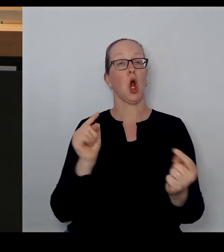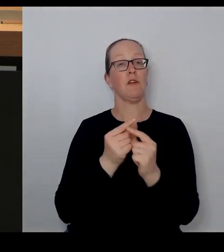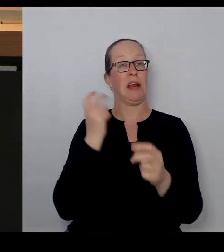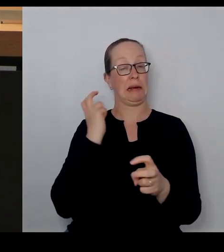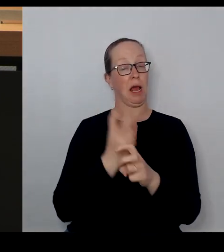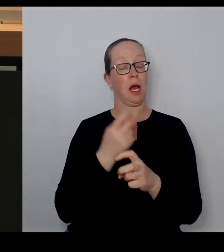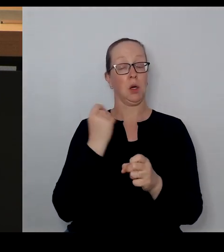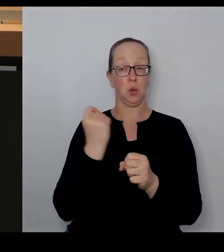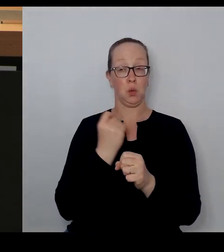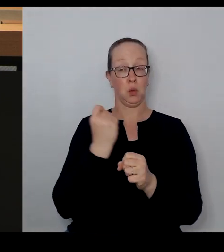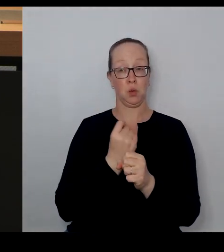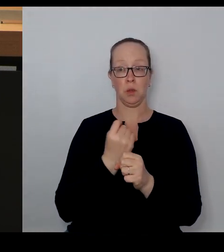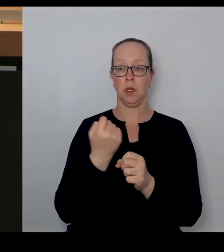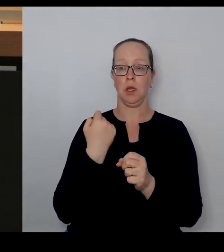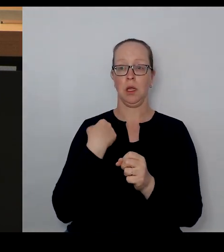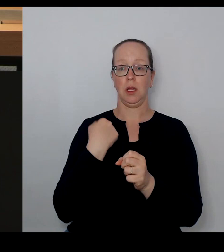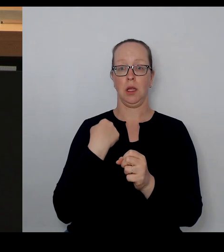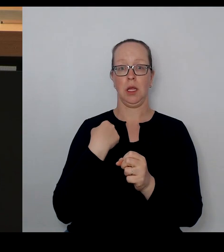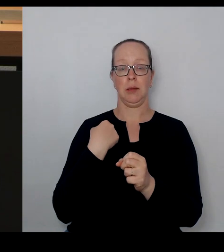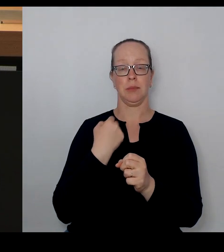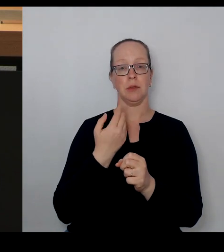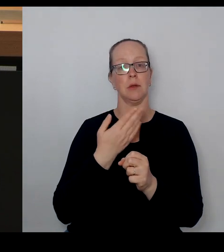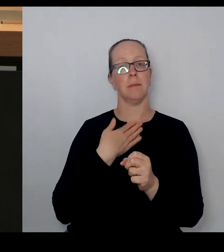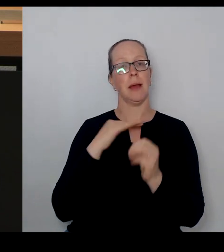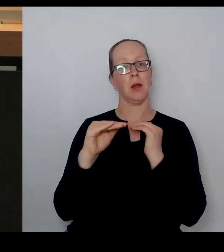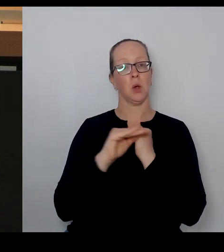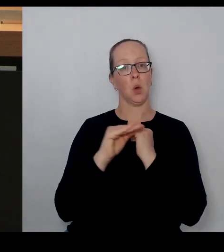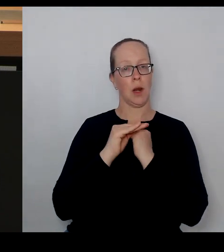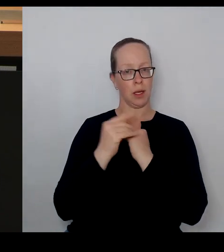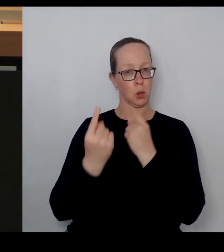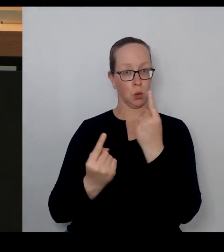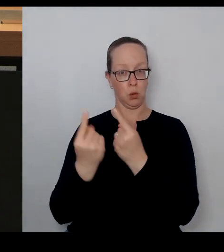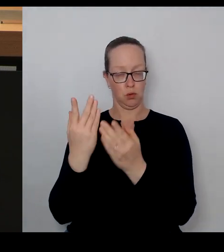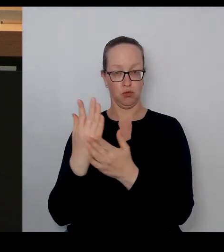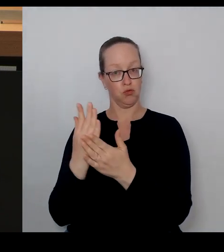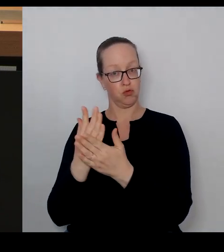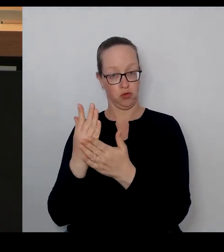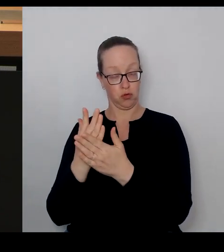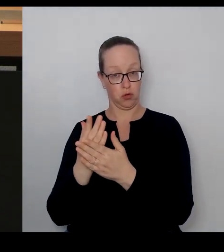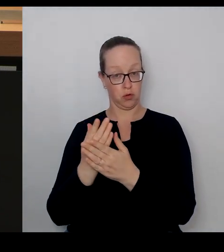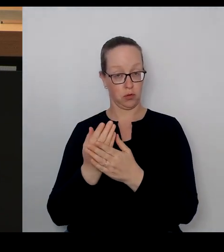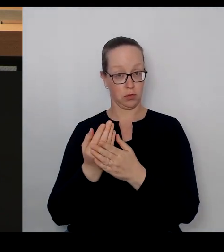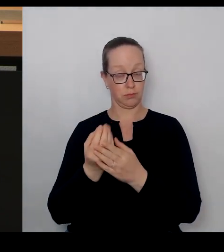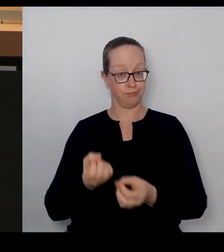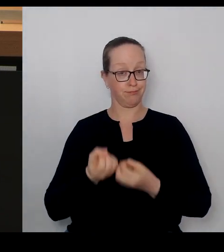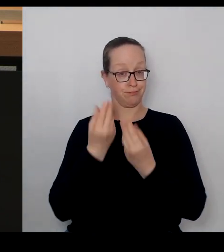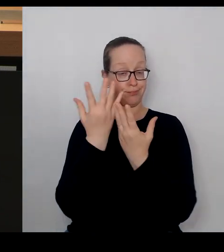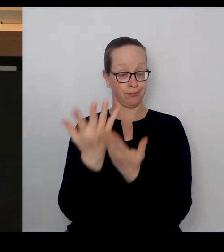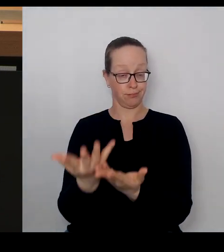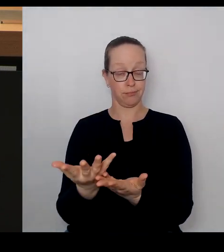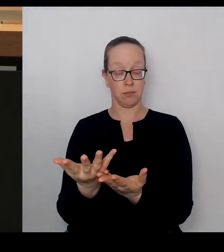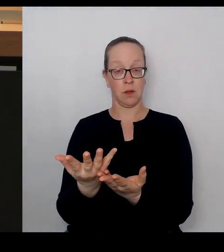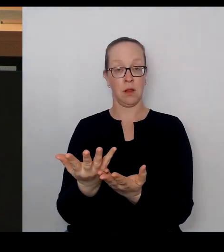Es geht hier um die Frage Wie viel Geld bekommen wir für das Wasser? Wasser als Ressource? Die Berliner Wasserbetriebe